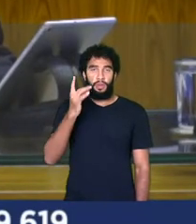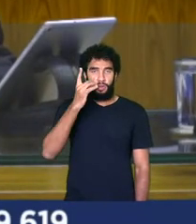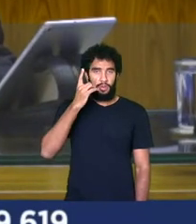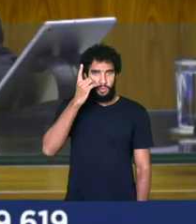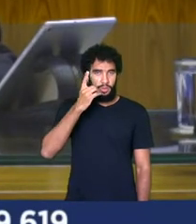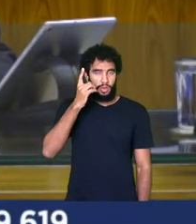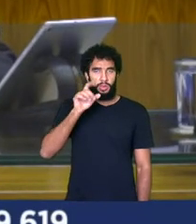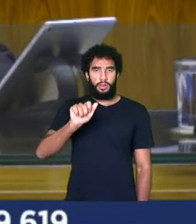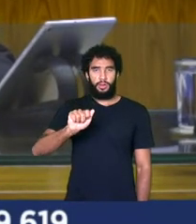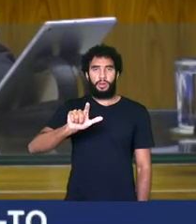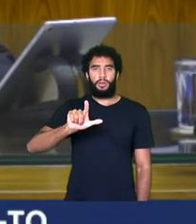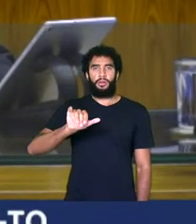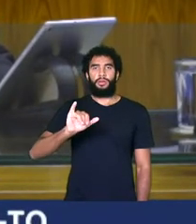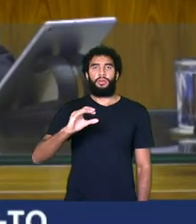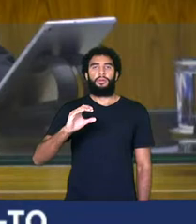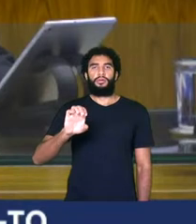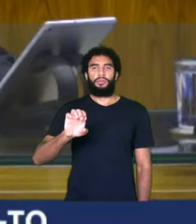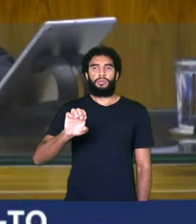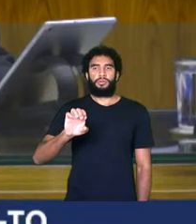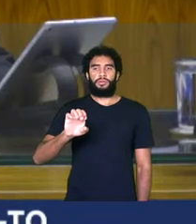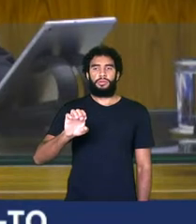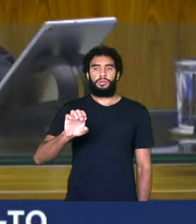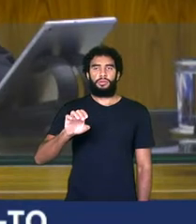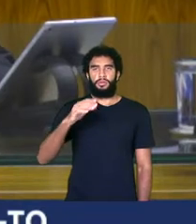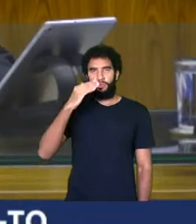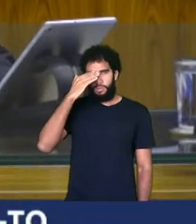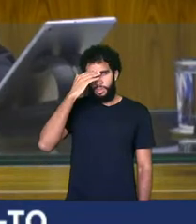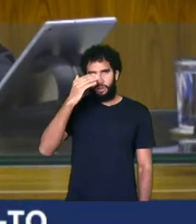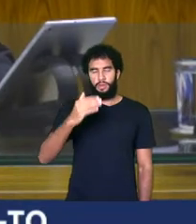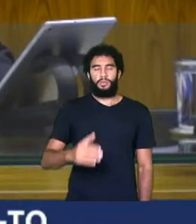SENHOR PRESIDENTE. -- [PRESIDENTE]: OBRIGADO DEPUTADA ALICE DA MATA. ALIÁ S, ALICE PORTUGAL. VAMOS OUVIR